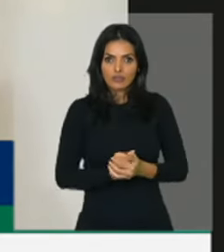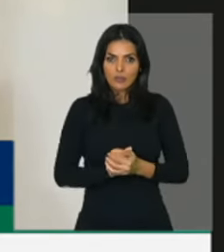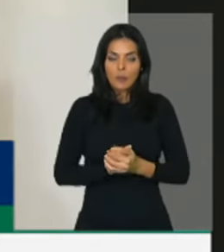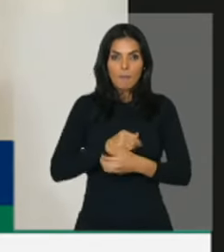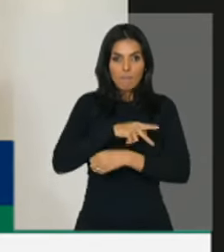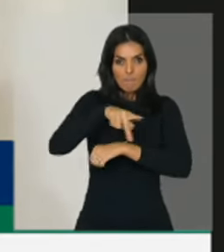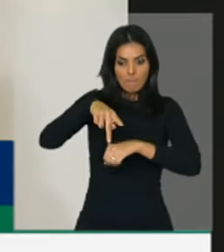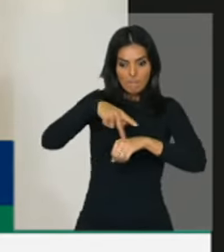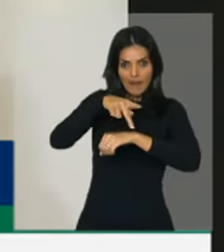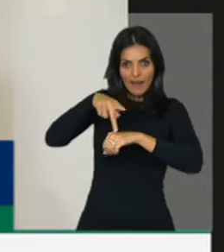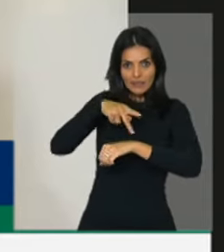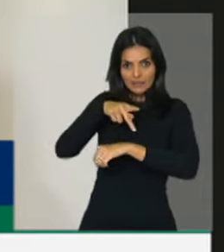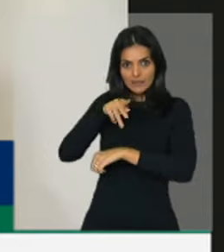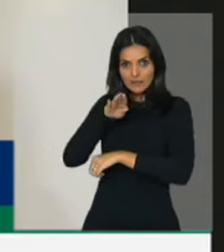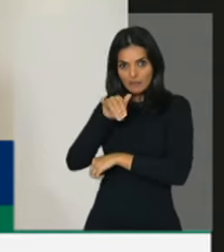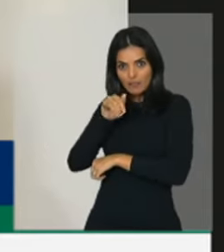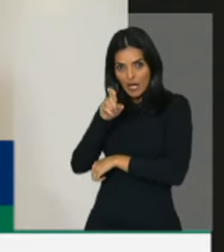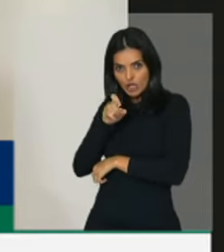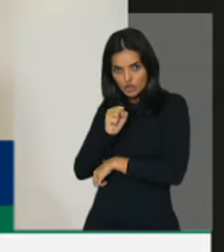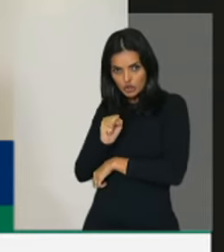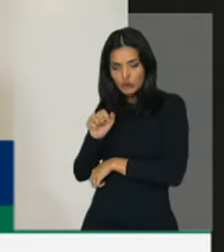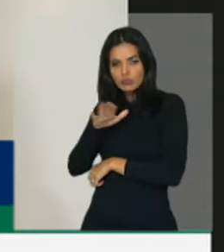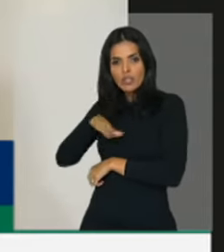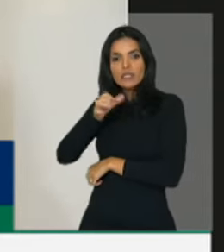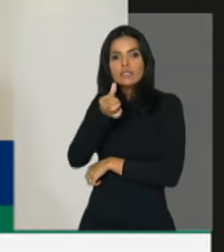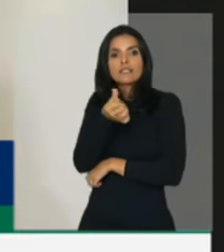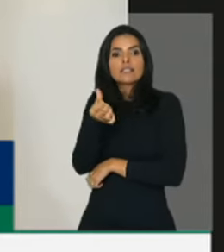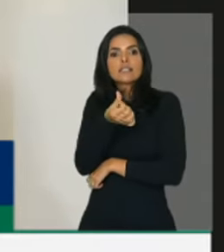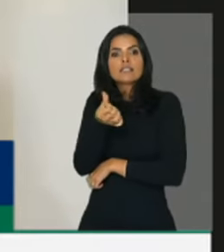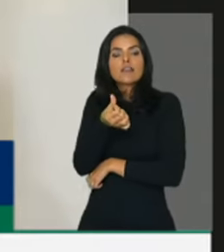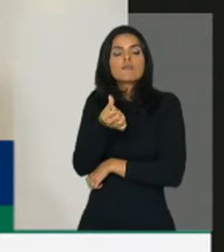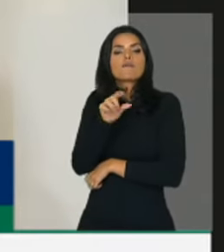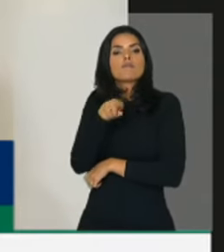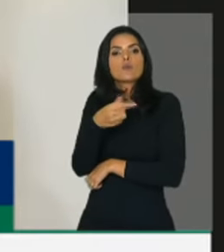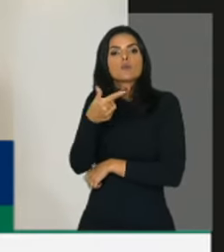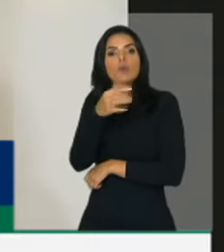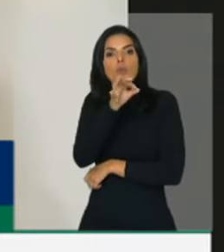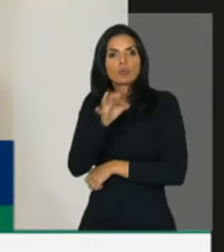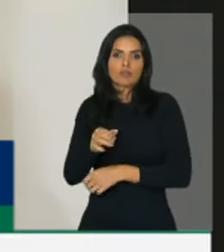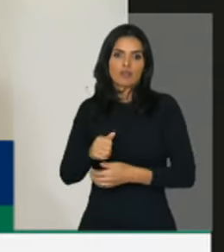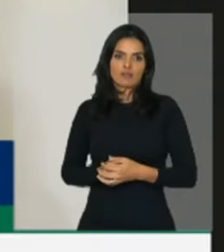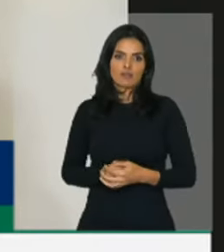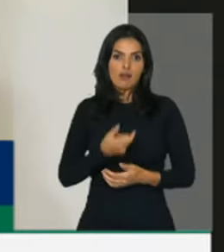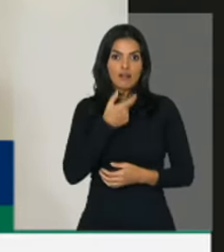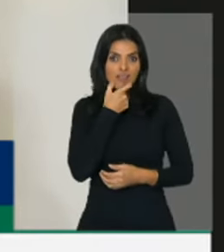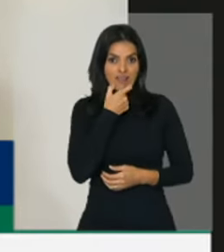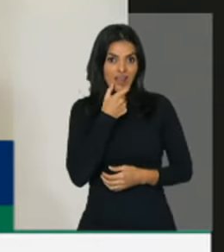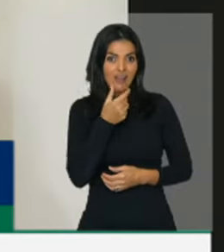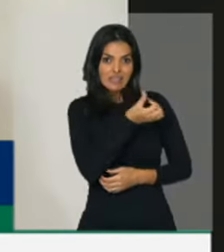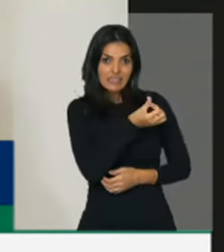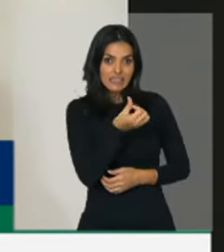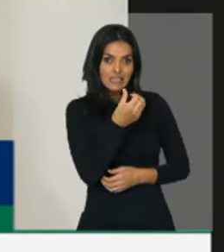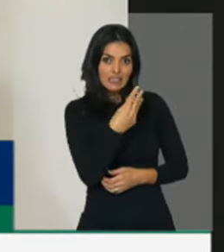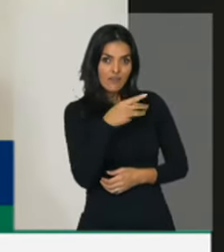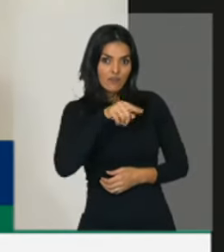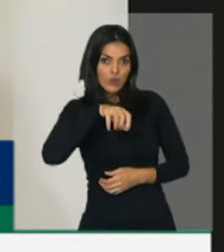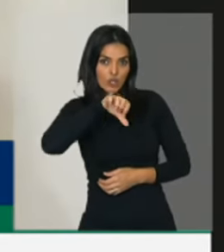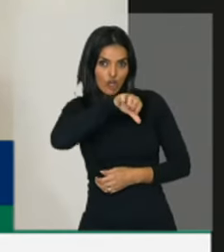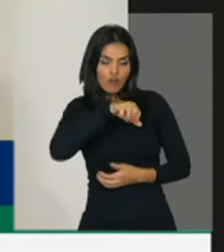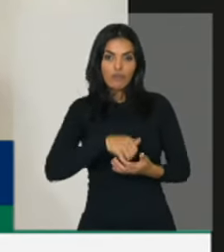PAÍSES BAIXOS, 76,2% DO SEU TERRITÓRIO. O REINO UNIDO 63,9%, A ALEMANHA ALEMANHA 56,9%. QUEM É QUE NÃO